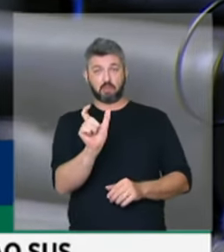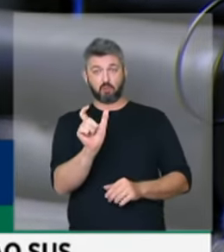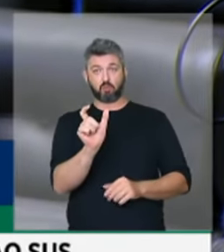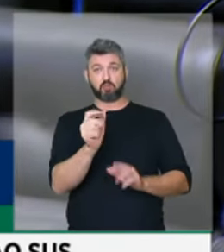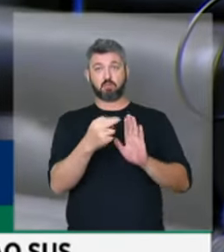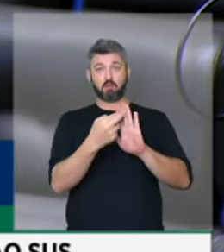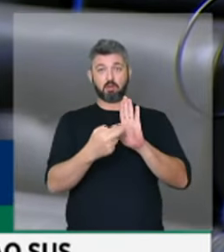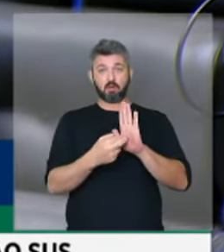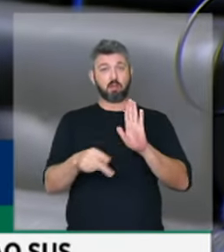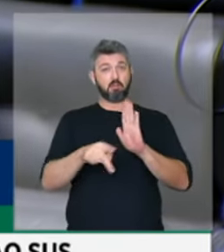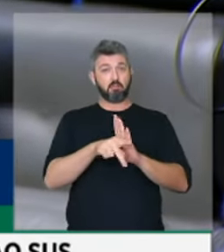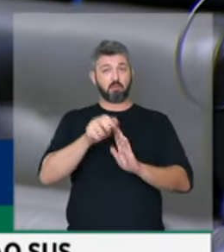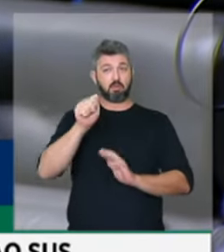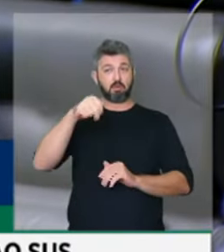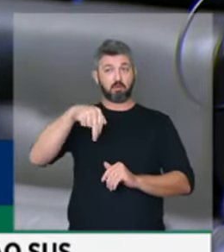DAS OPERADO RAS DE SAÚDE .